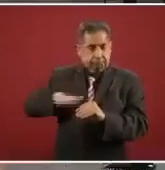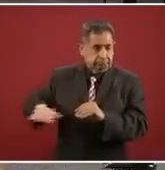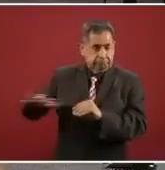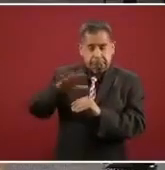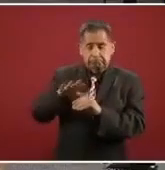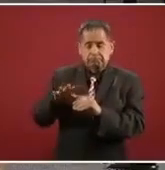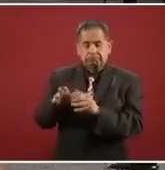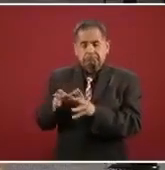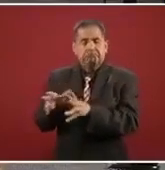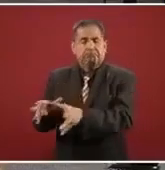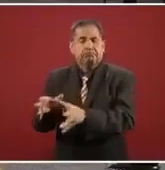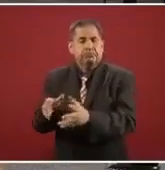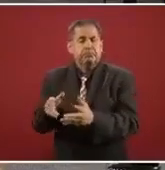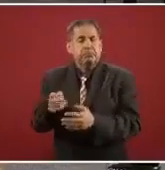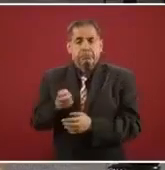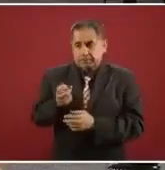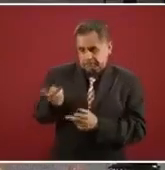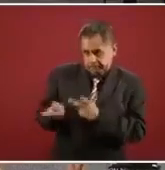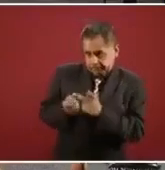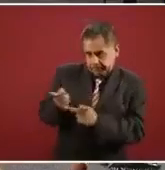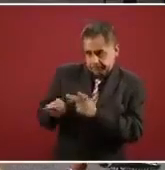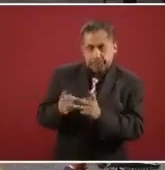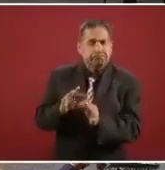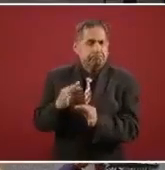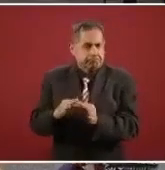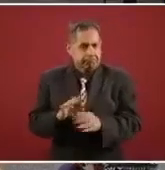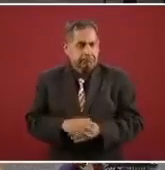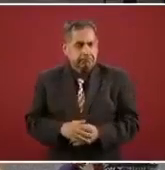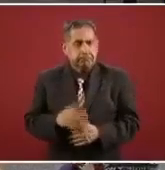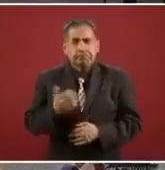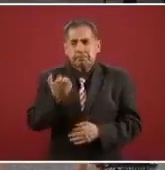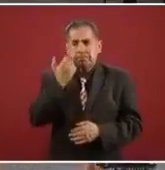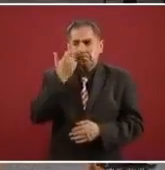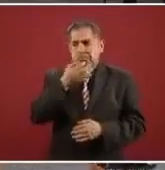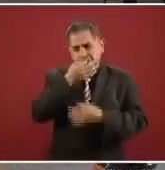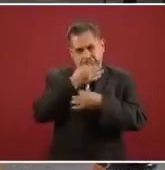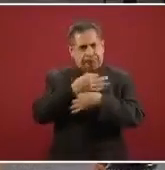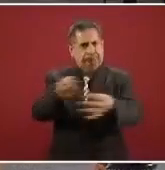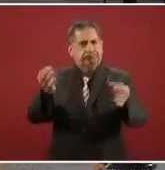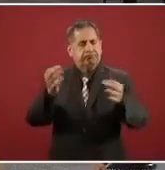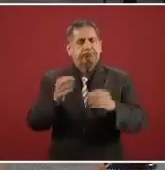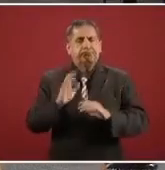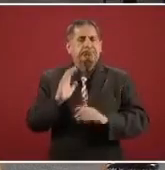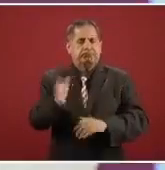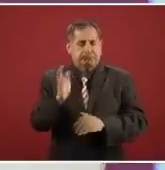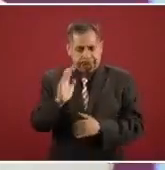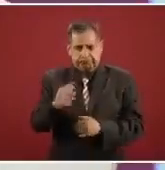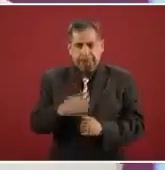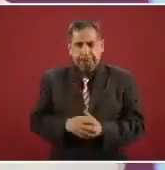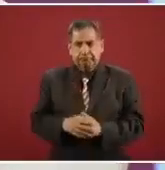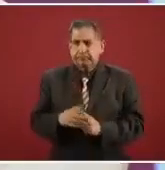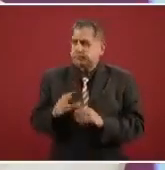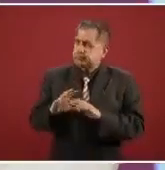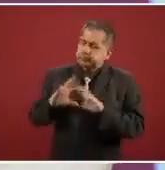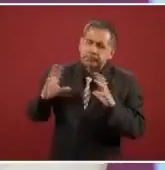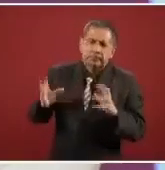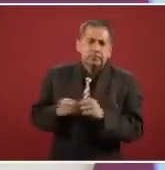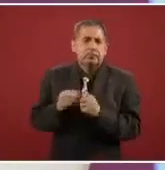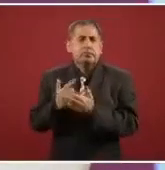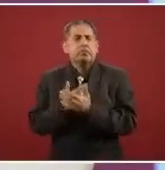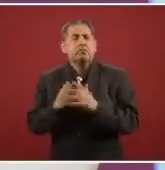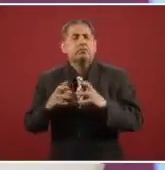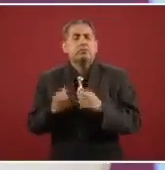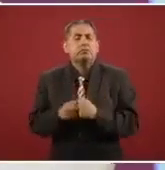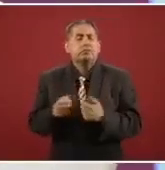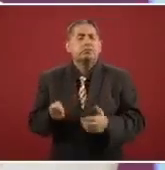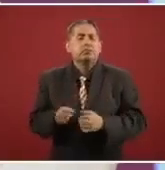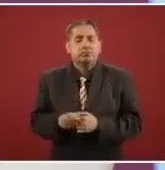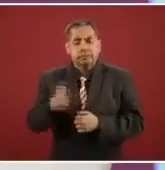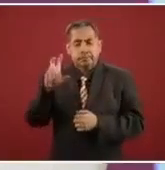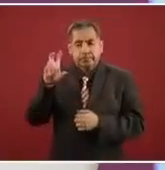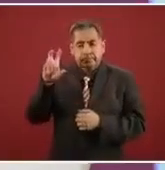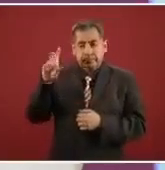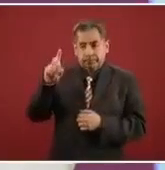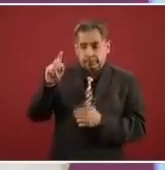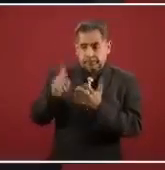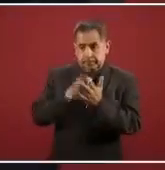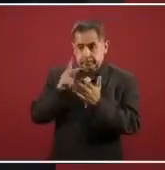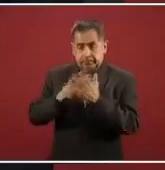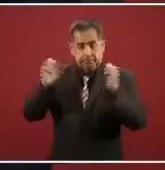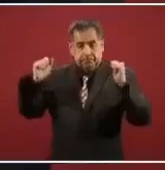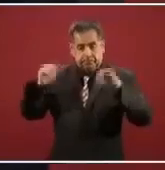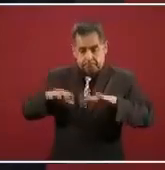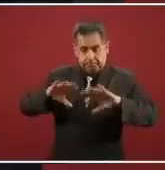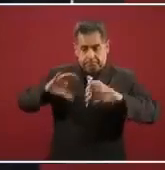En este sentido quiero anunciarles que hemos realizado un total de 30 asambleas regionales,